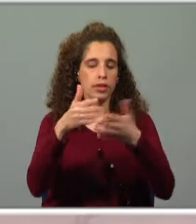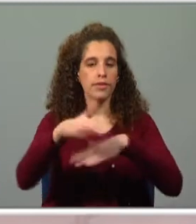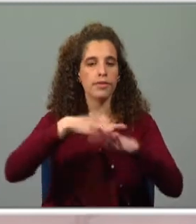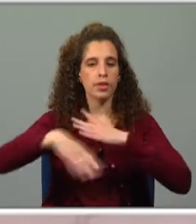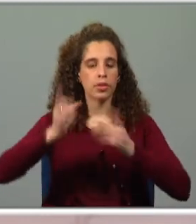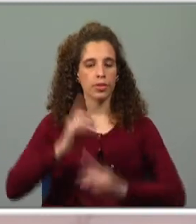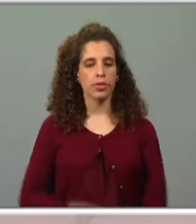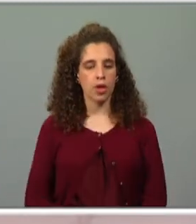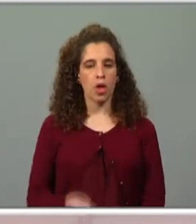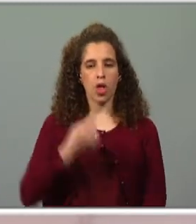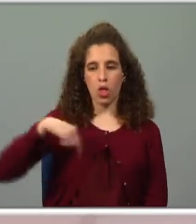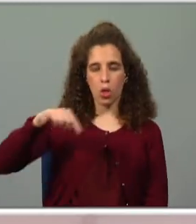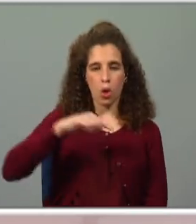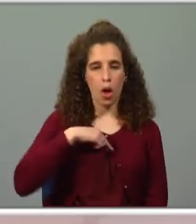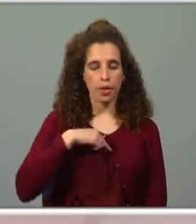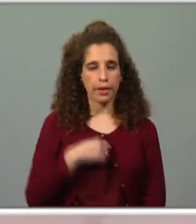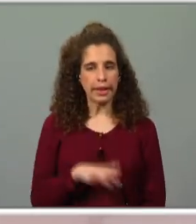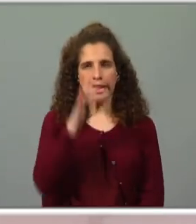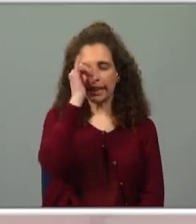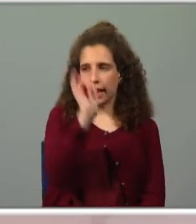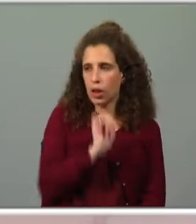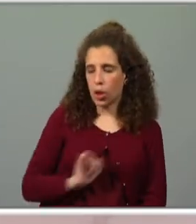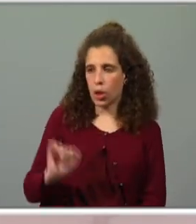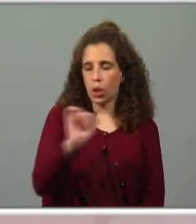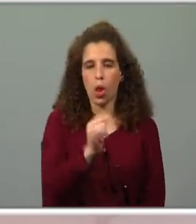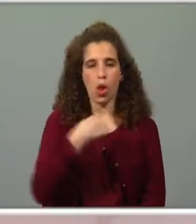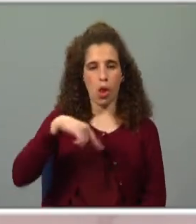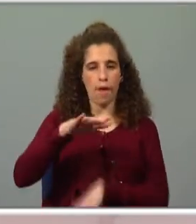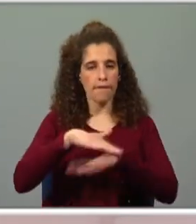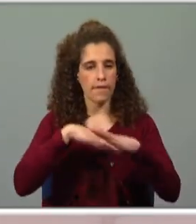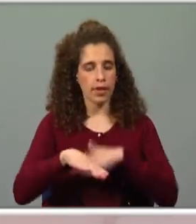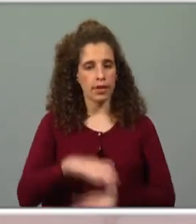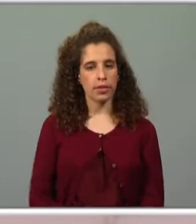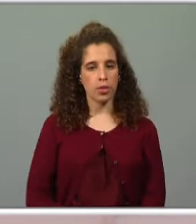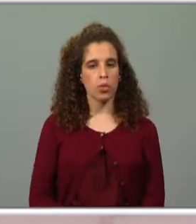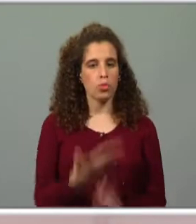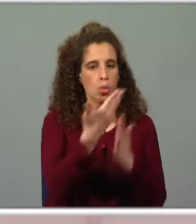fazer o que é nós uma das nossas ideias os seus nós fazermos o nosso plano de 做什麼是我們的想法之一你的我們制定我們的計劃